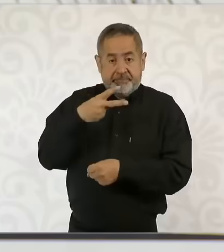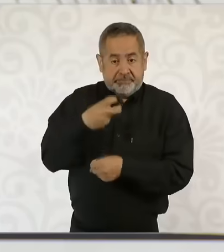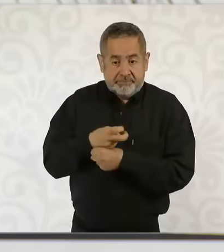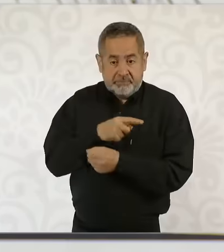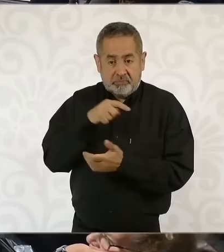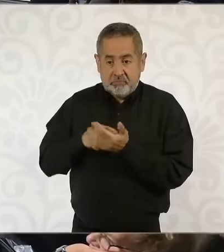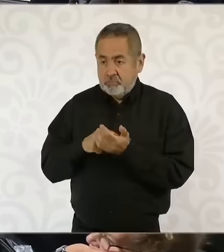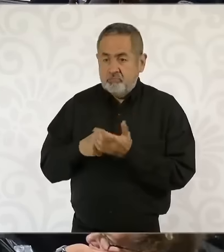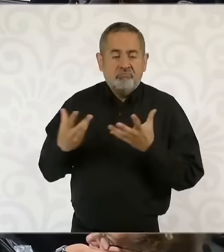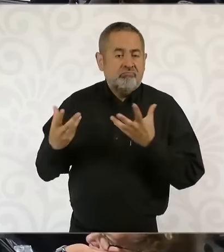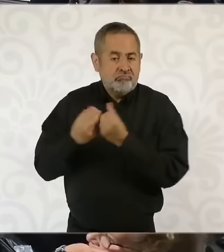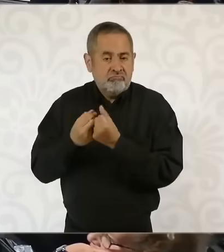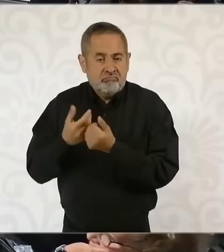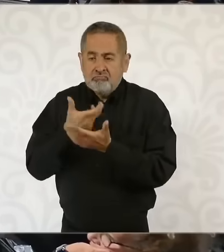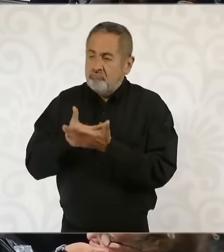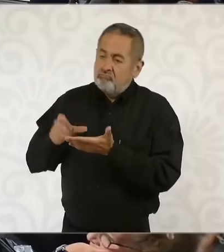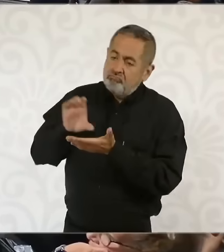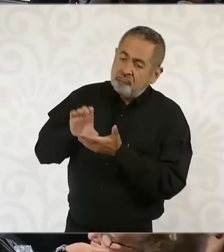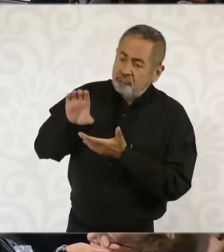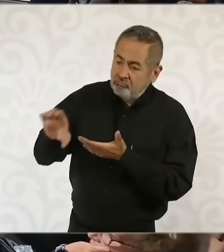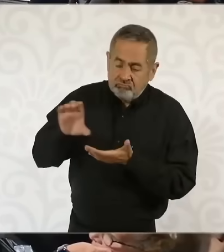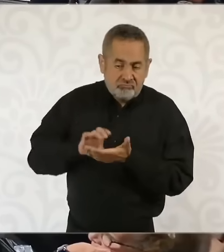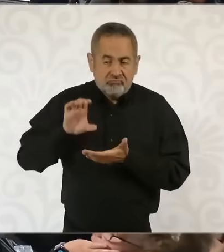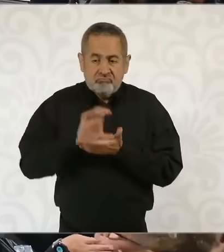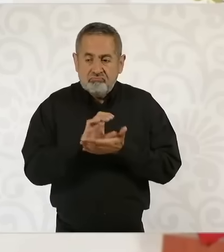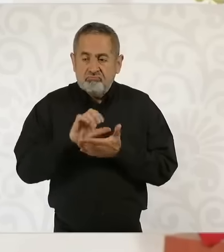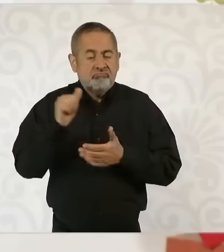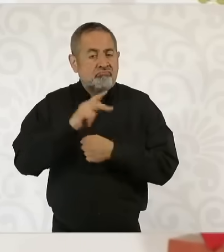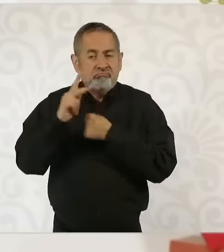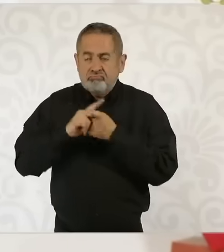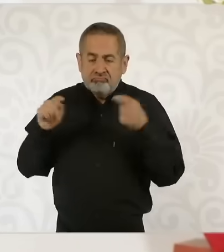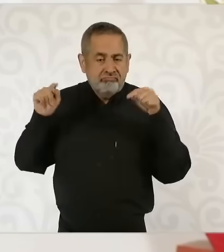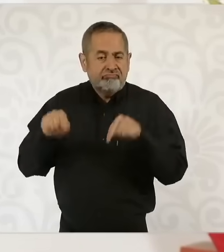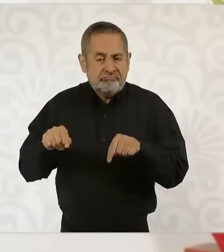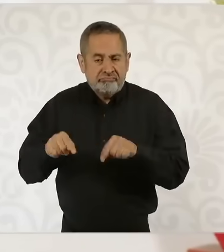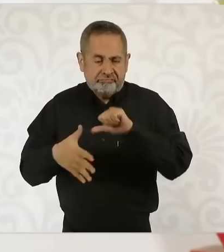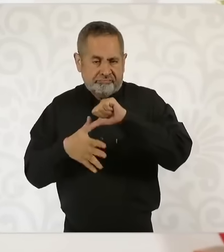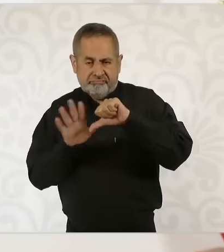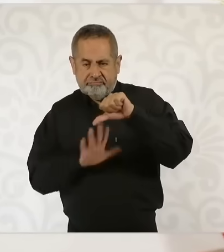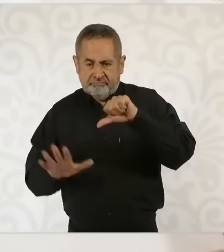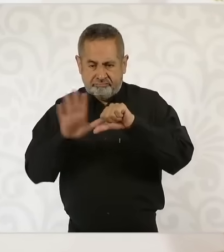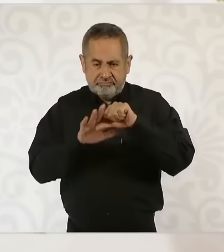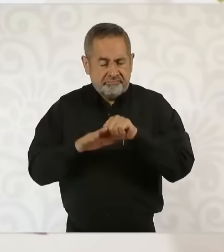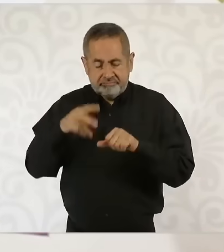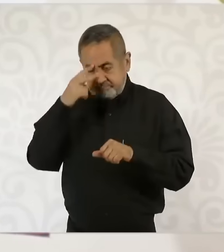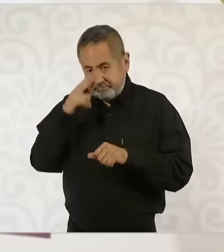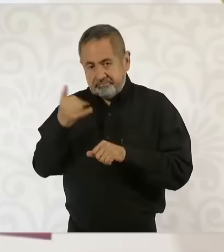lugar en recibir eh inversión extranjera directa de toda América Latina y el Caribe. Entonces,